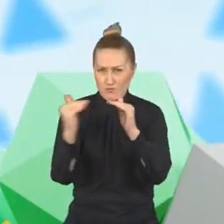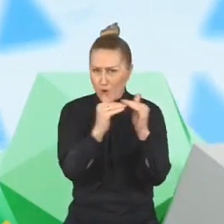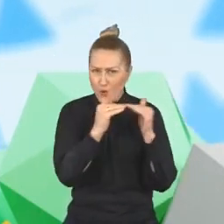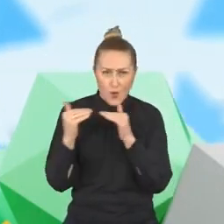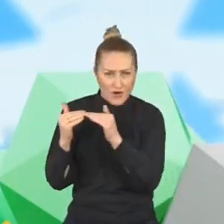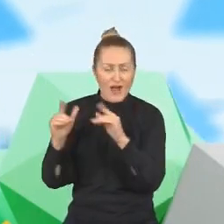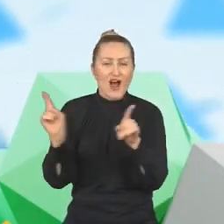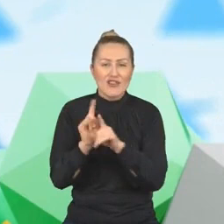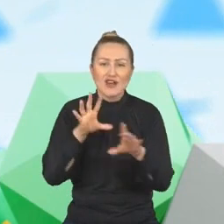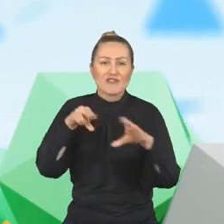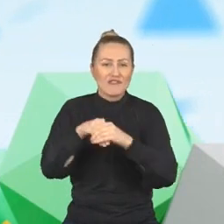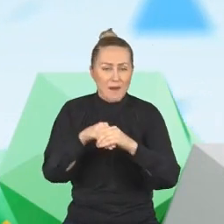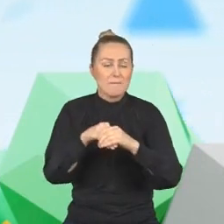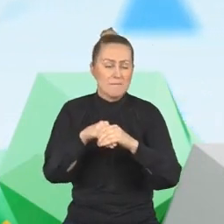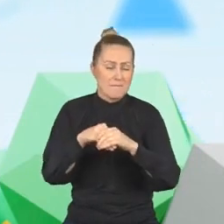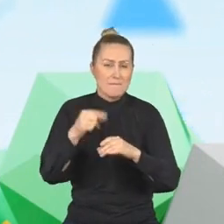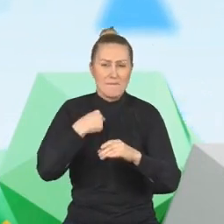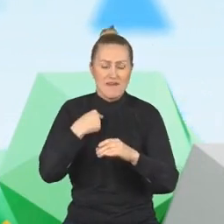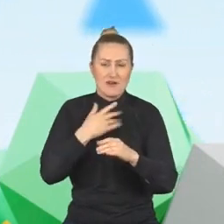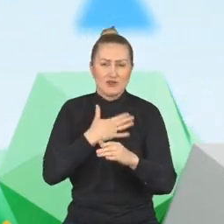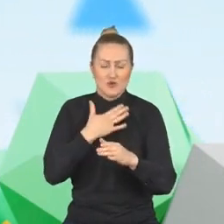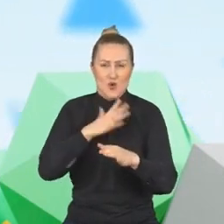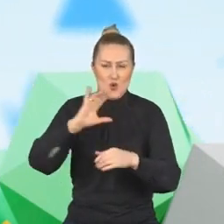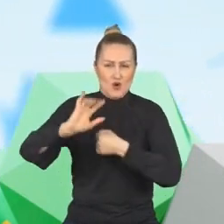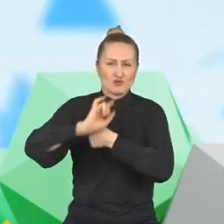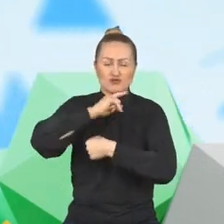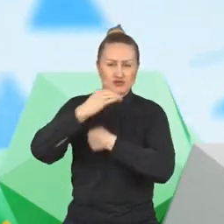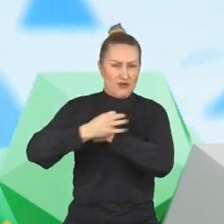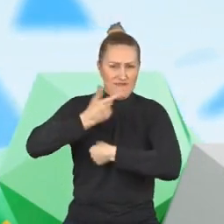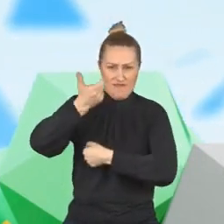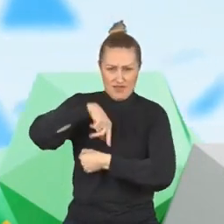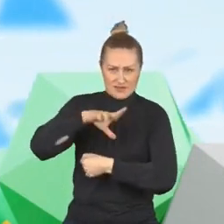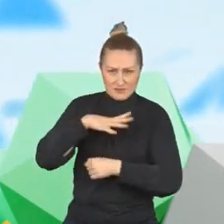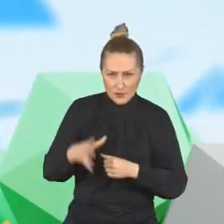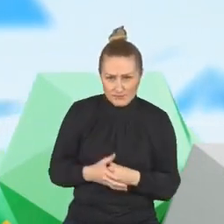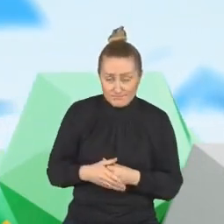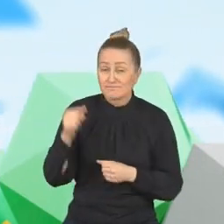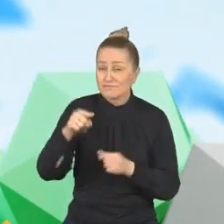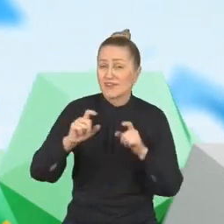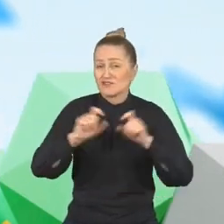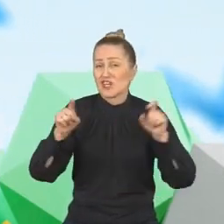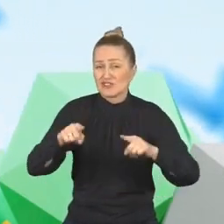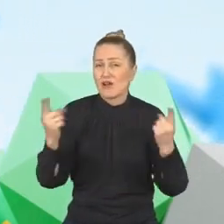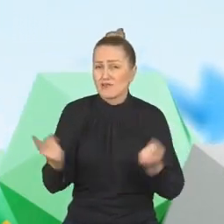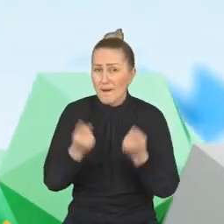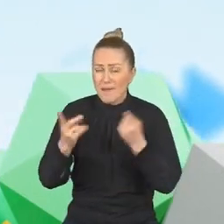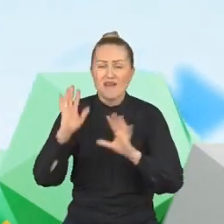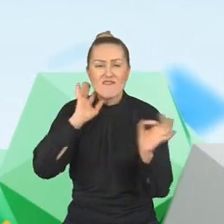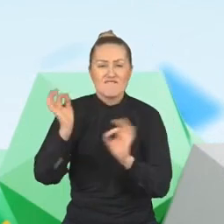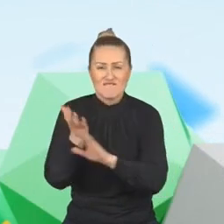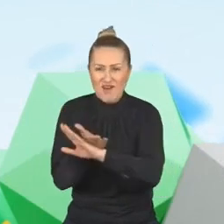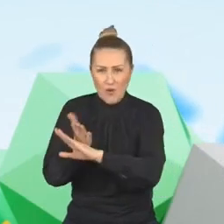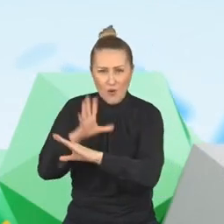pewnym momencie jego ofiarą. Podczas tych kampanii, o których wspominam, dezinformacyjnych została wykorzystana pewna technika